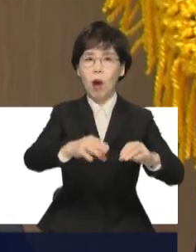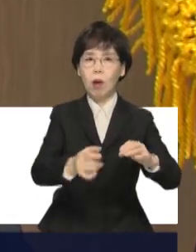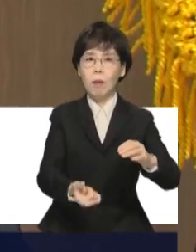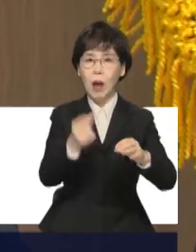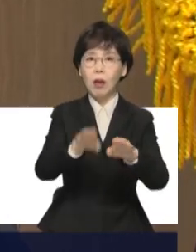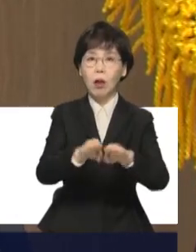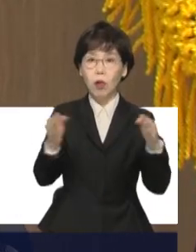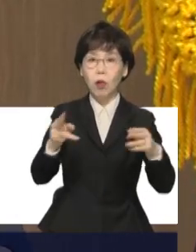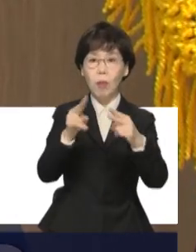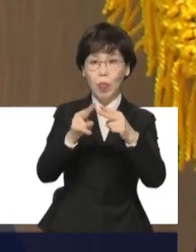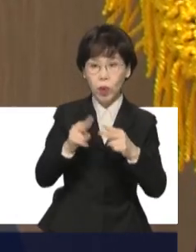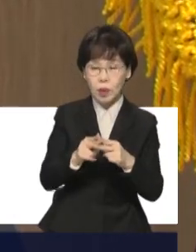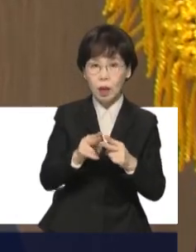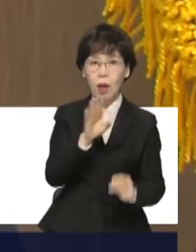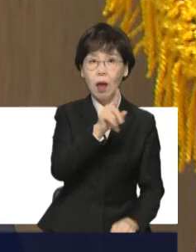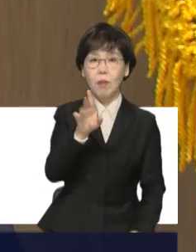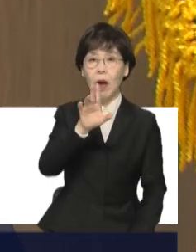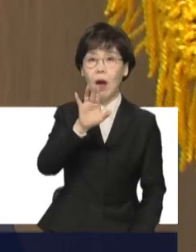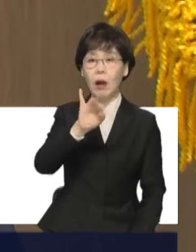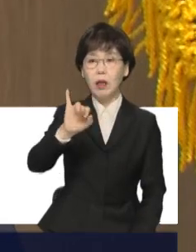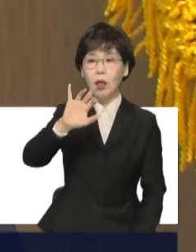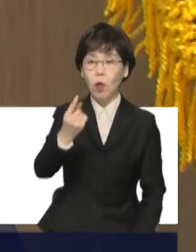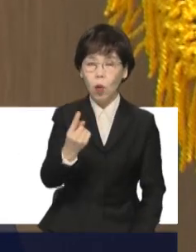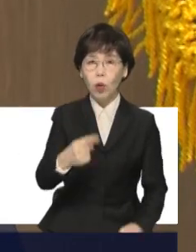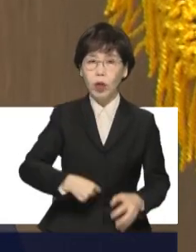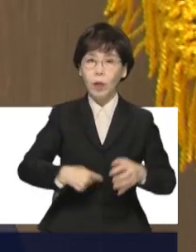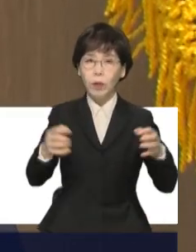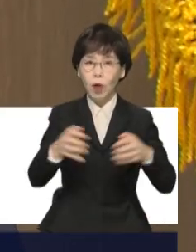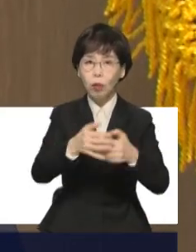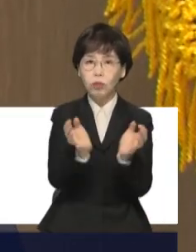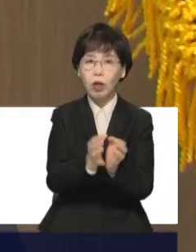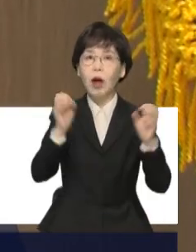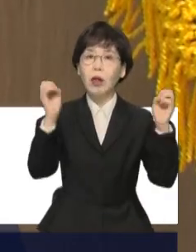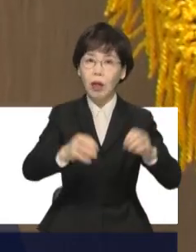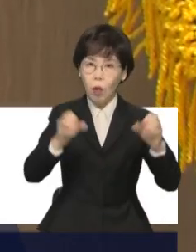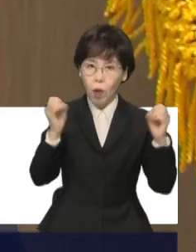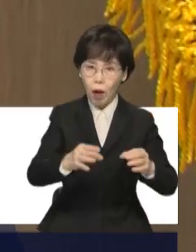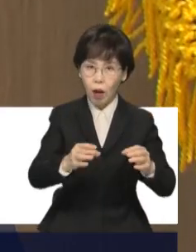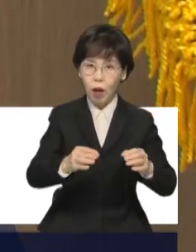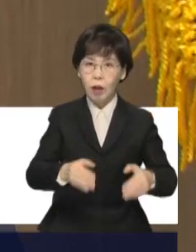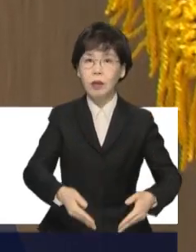바이오 등 핵심 협력 분야 대화 채널